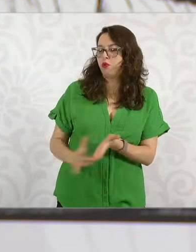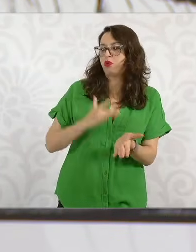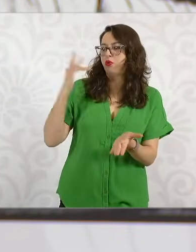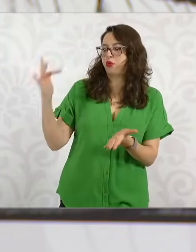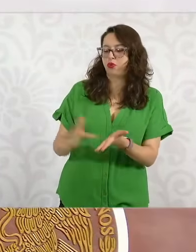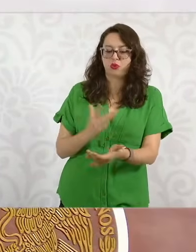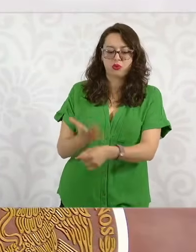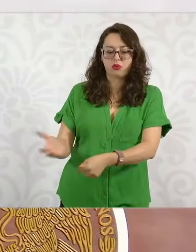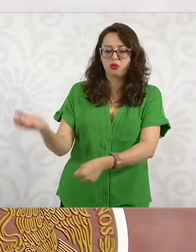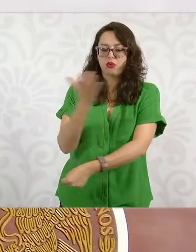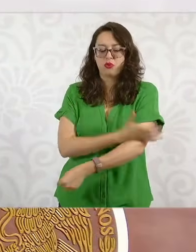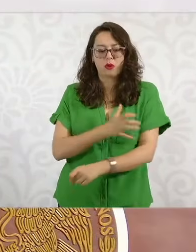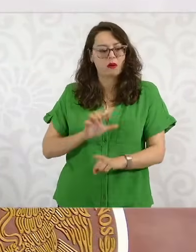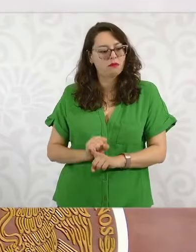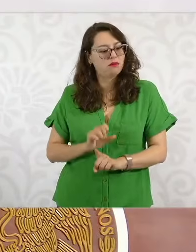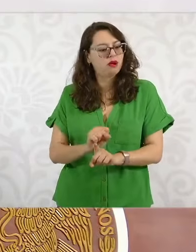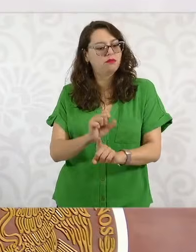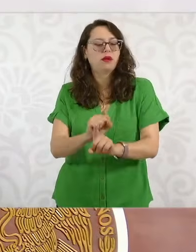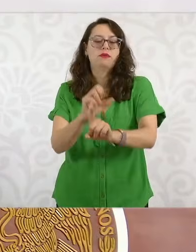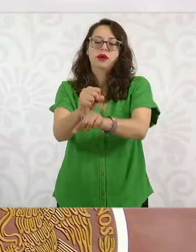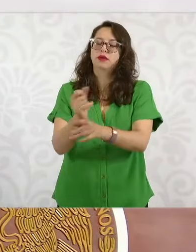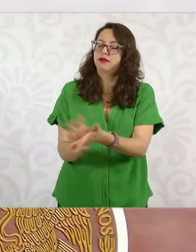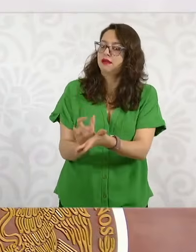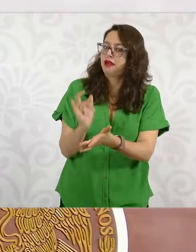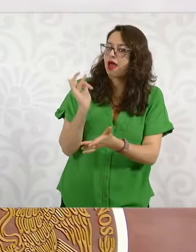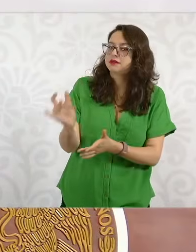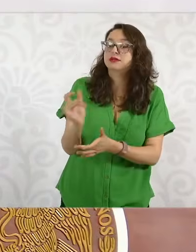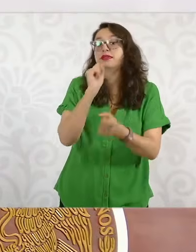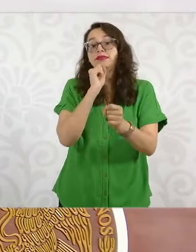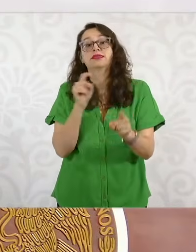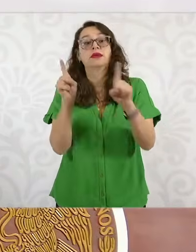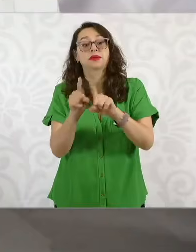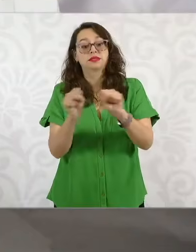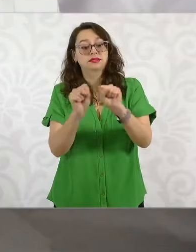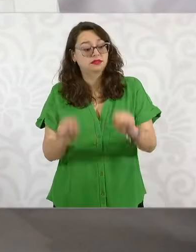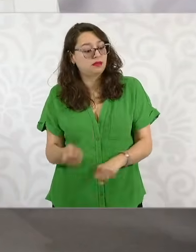proyectos y con una con su contribución al fortalecimiento del sistema de salud de México.